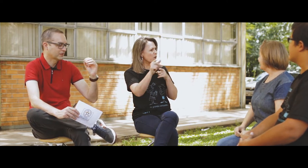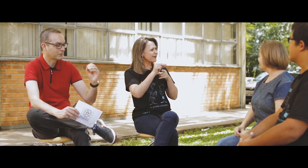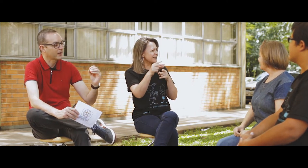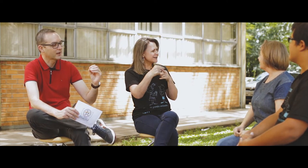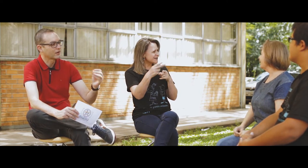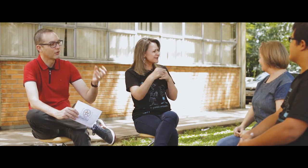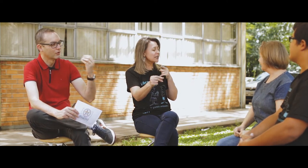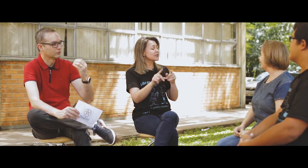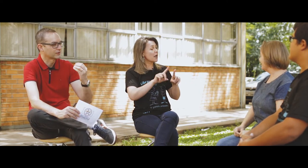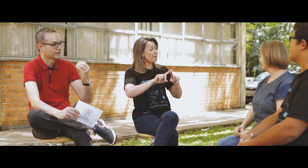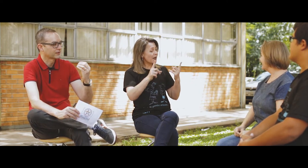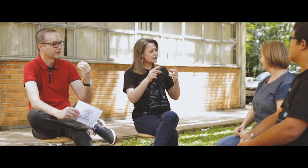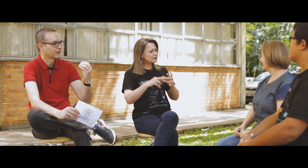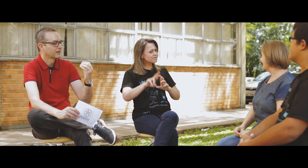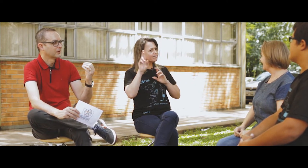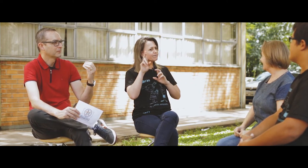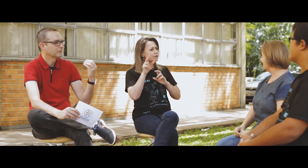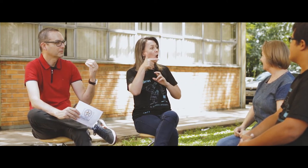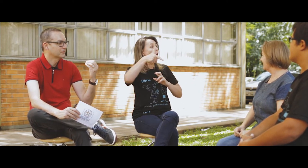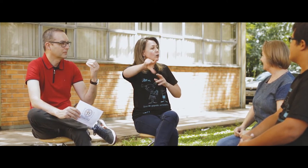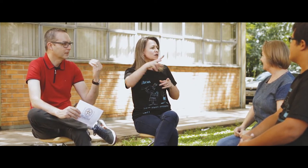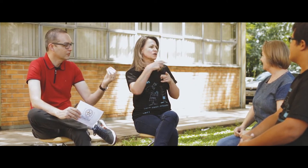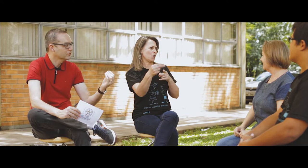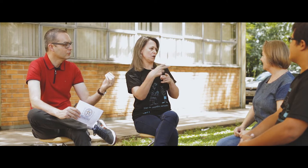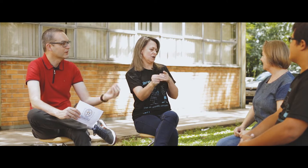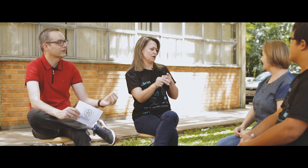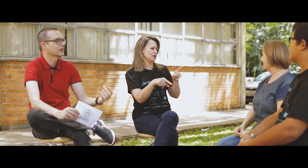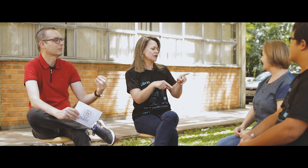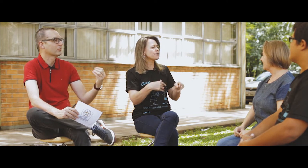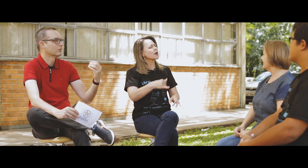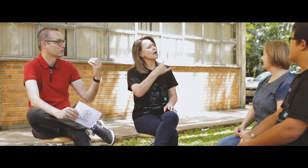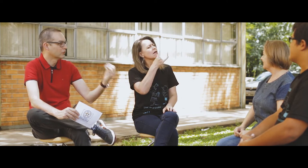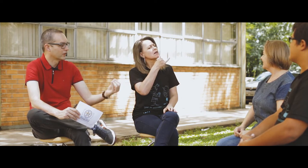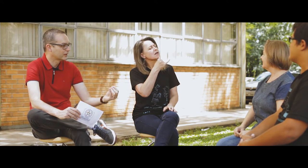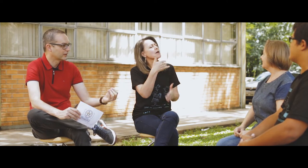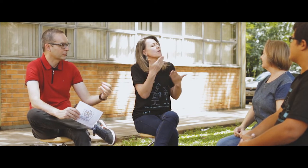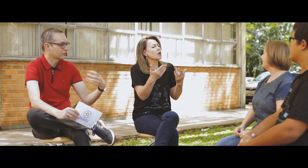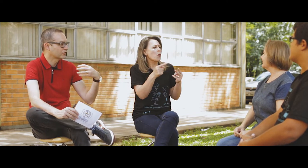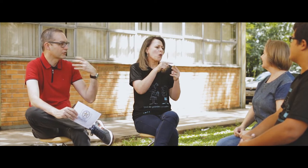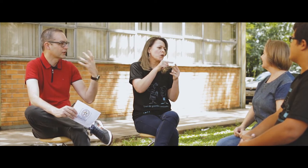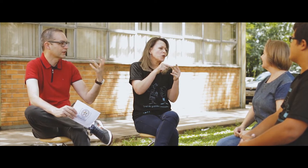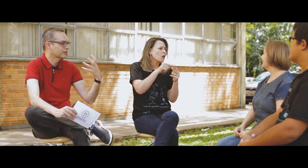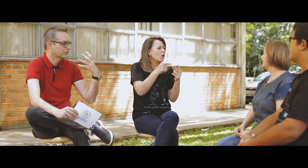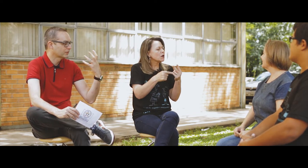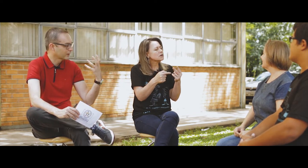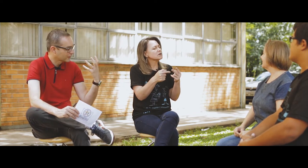espera outras, de-nos um exemplo ou dois exemplos de conquistas que você ainda